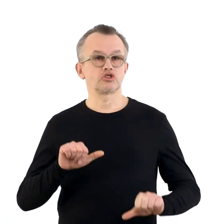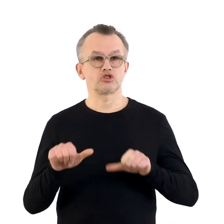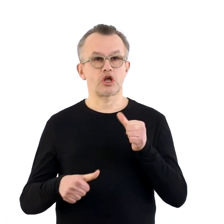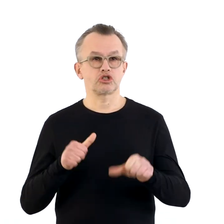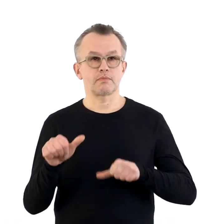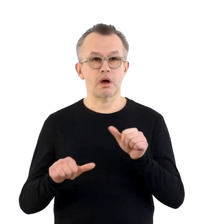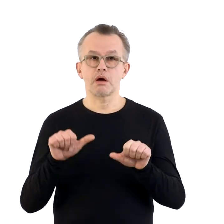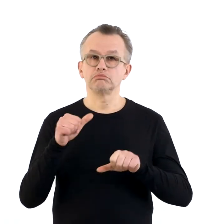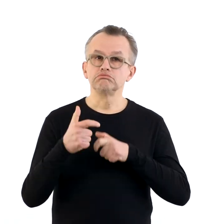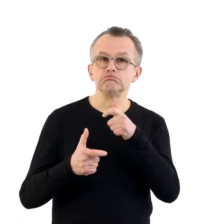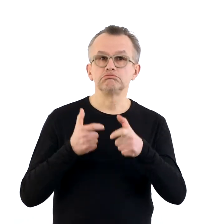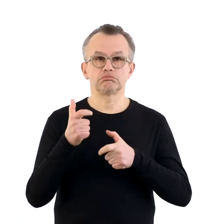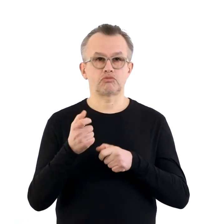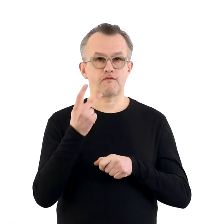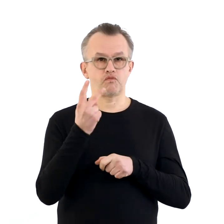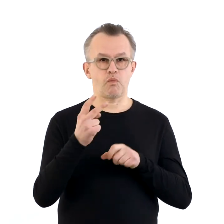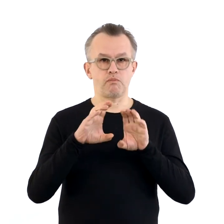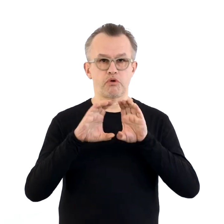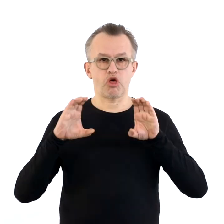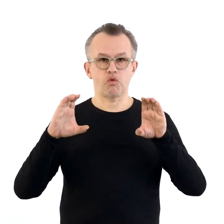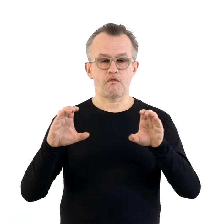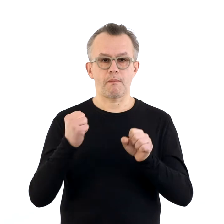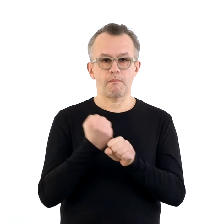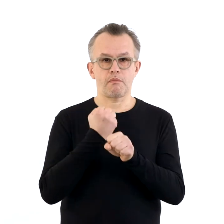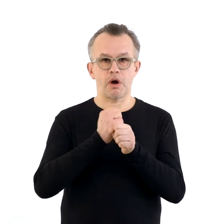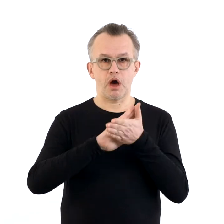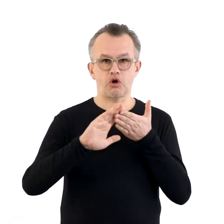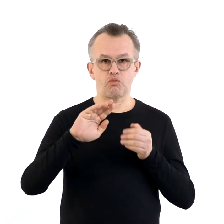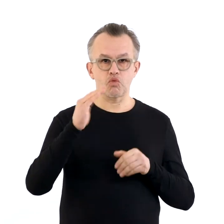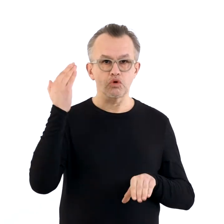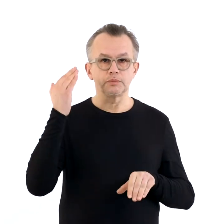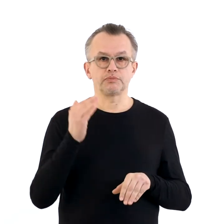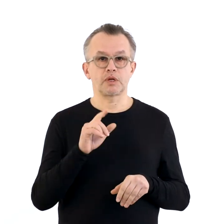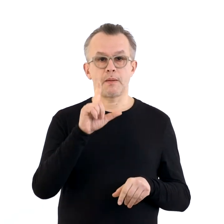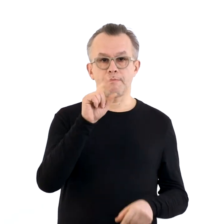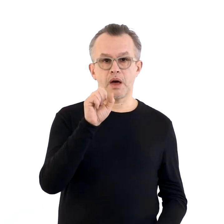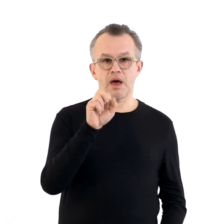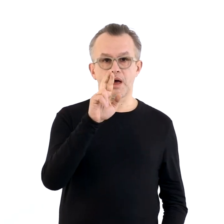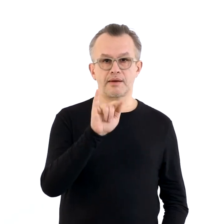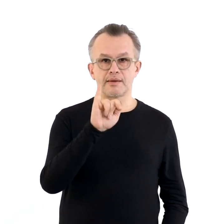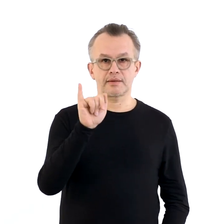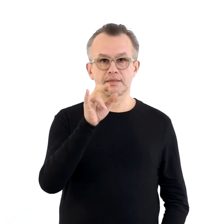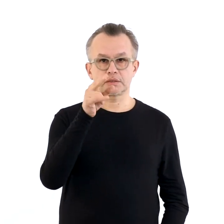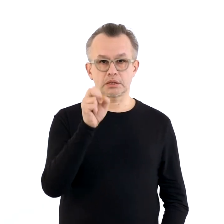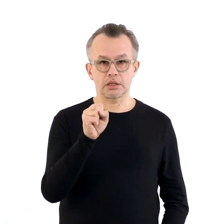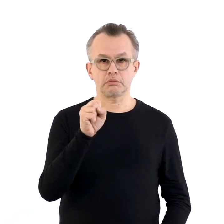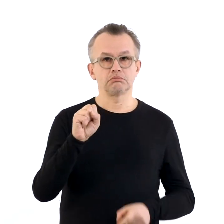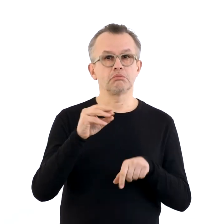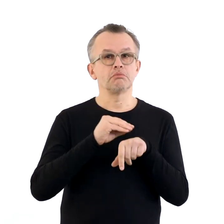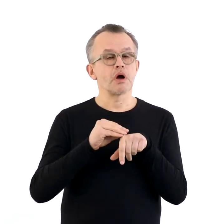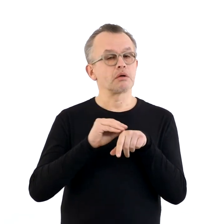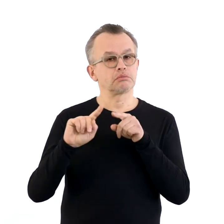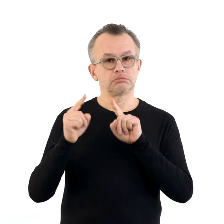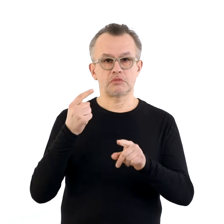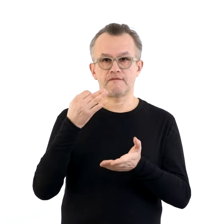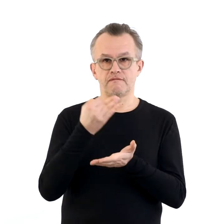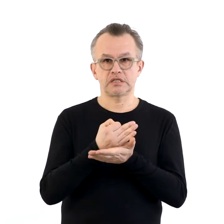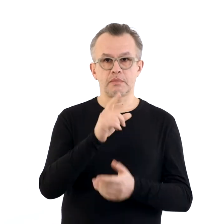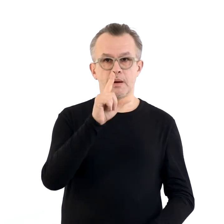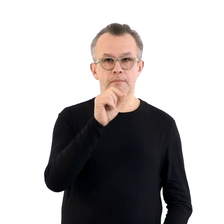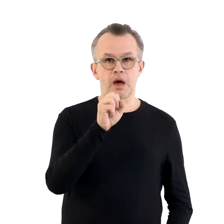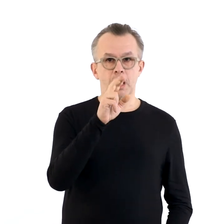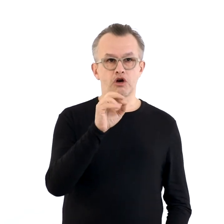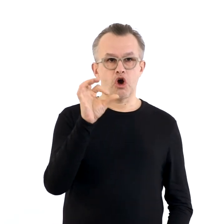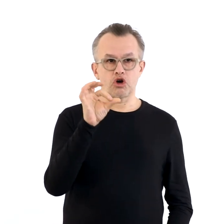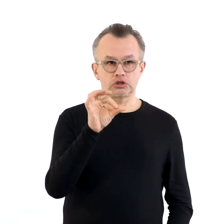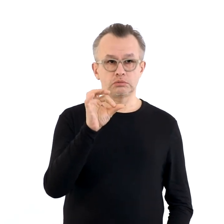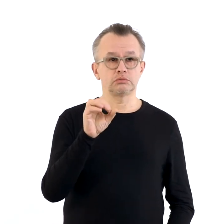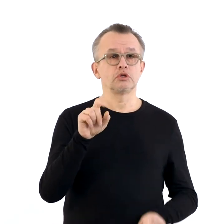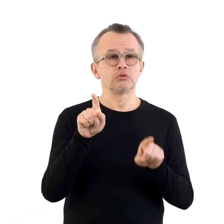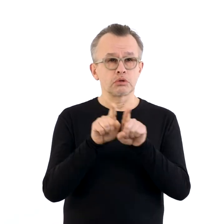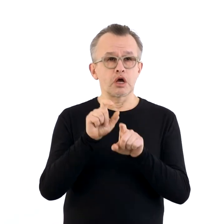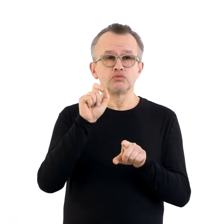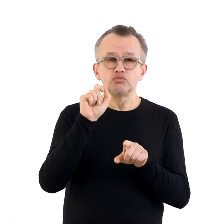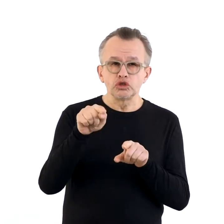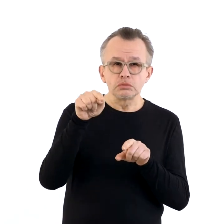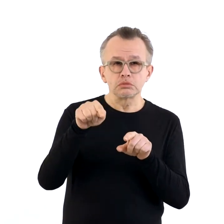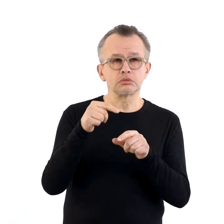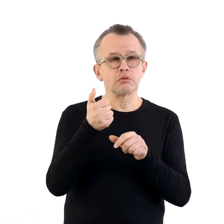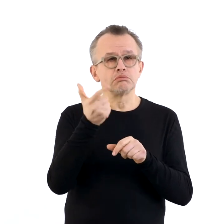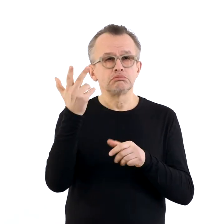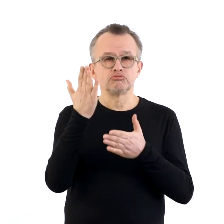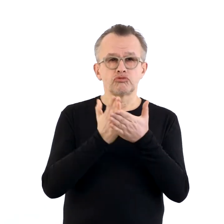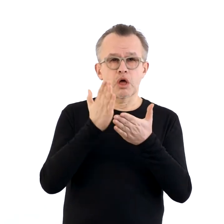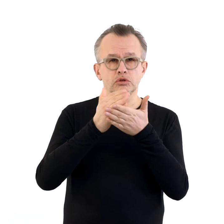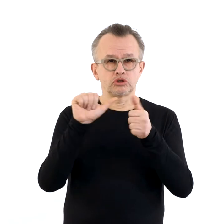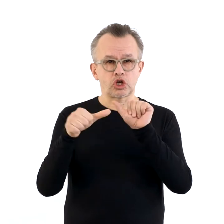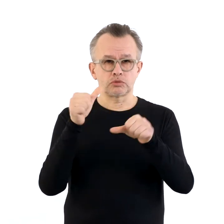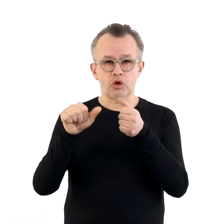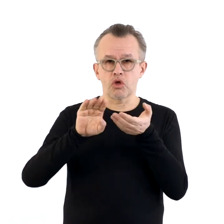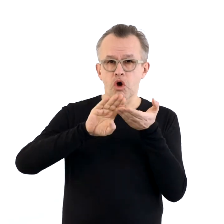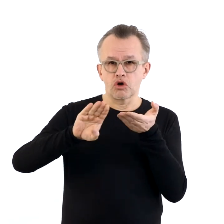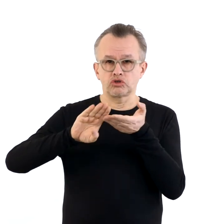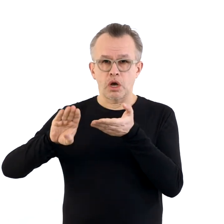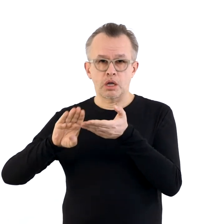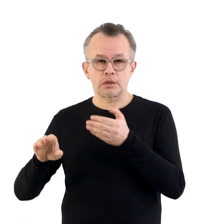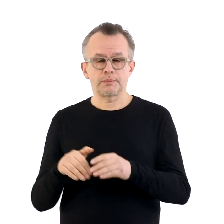Figura wykonana jest z dwóch bloków z marmuru paryjskiego (z wyspy Paros) i składa się z kilku części wyrzeźbionych oddzielnie.